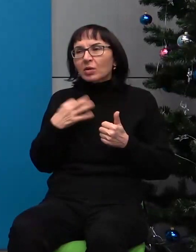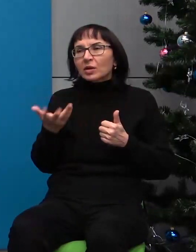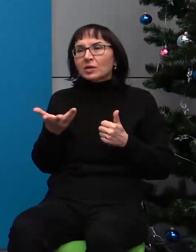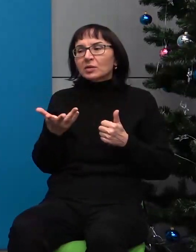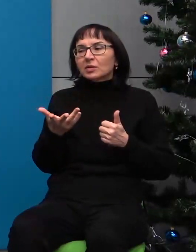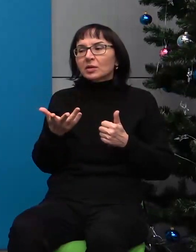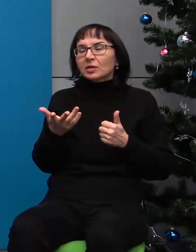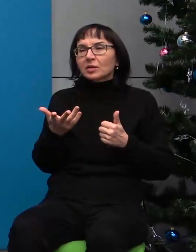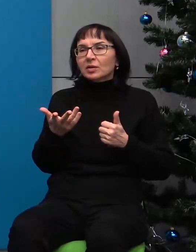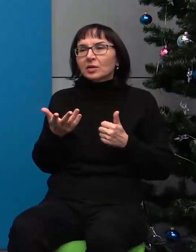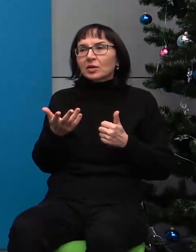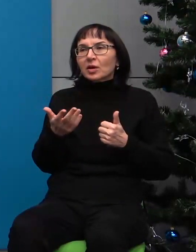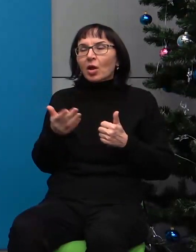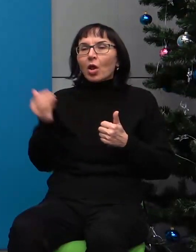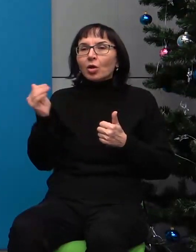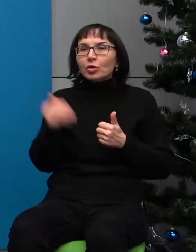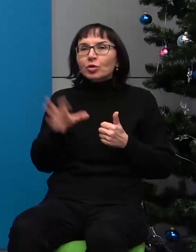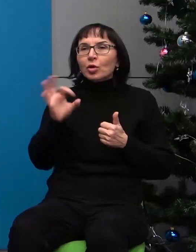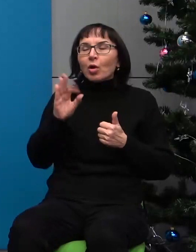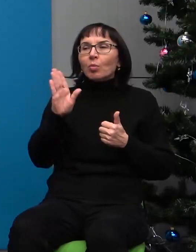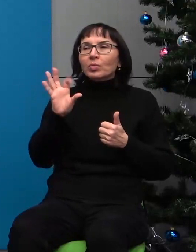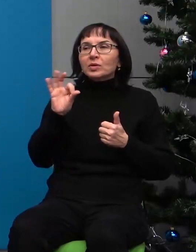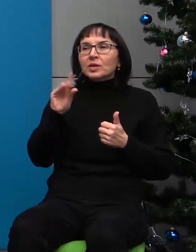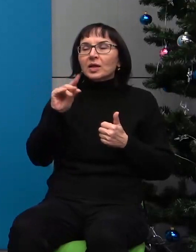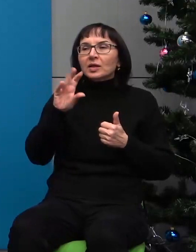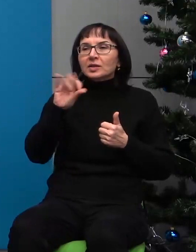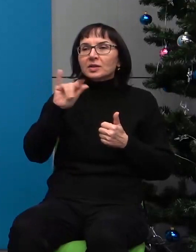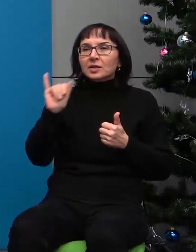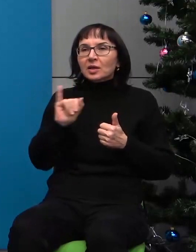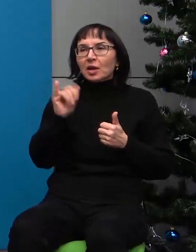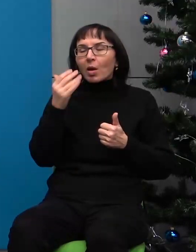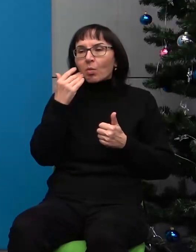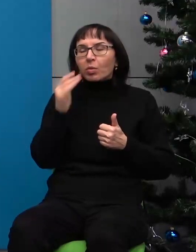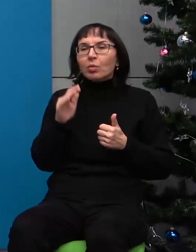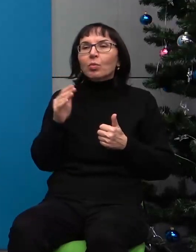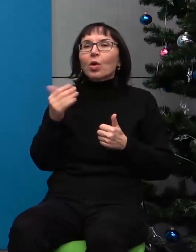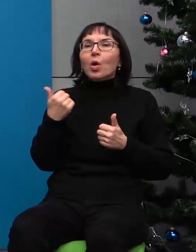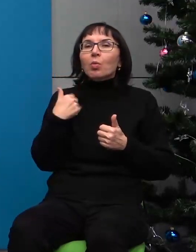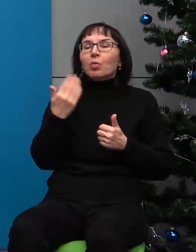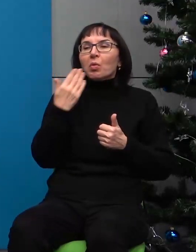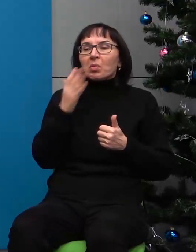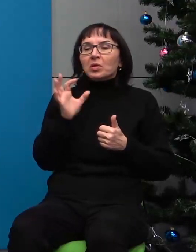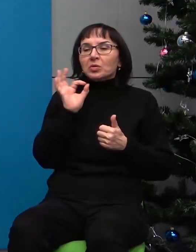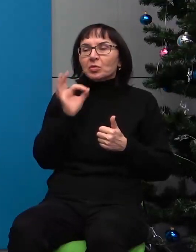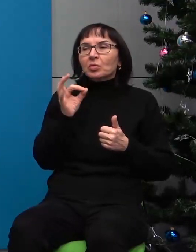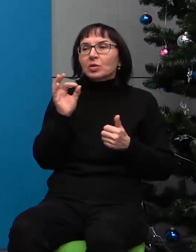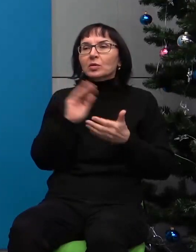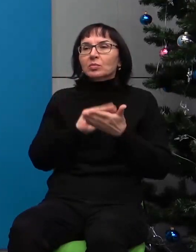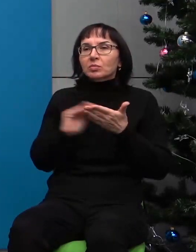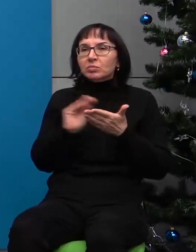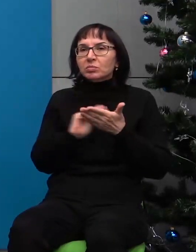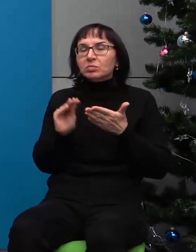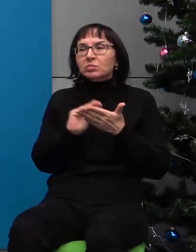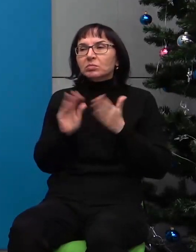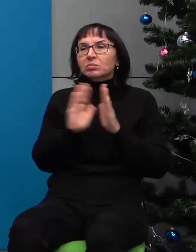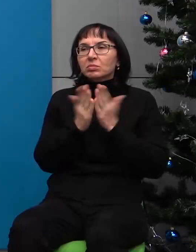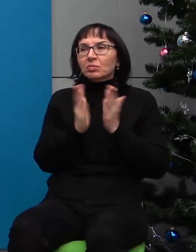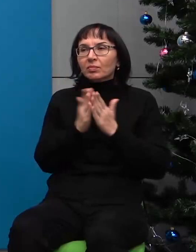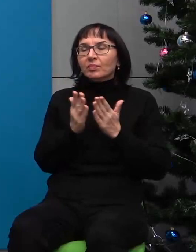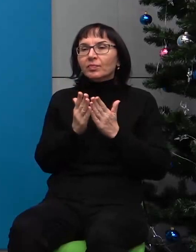że to jest dobra książka. Ja się jej nie wstydzę. Są jakieś tam błędy edytorskie czy redakcyjne, ale w tym gatunku to nie jest